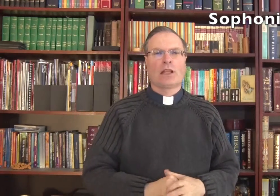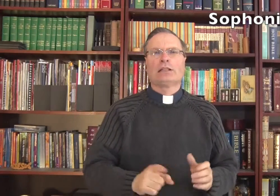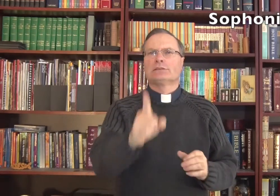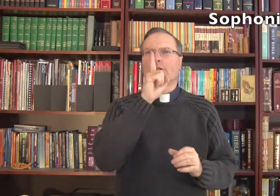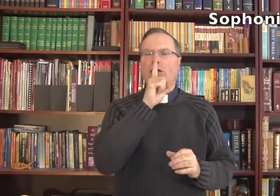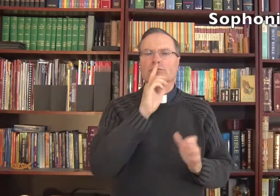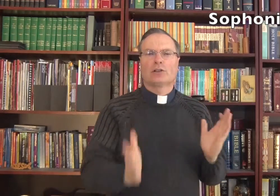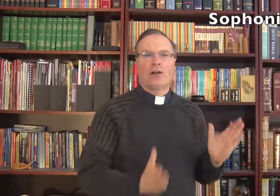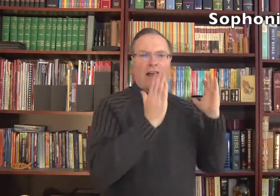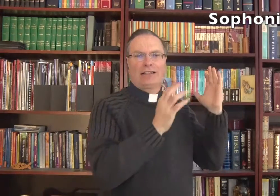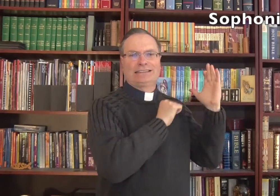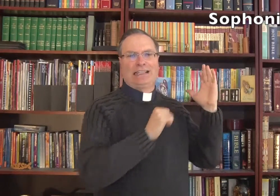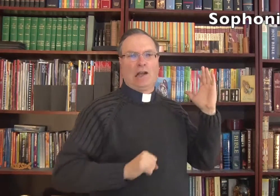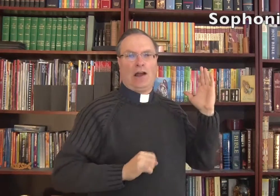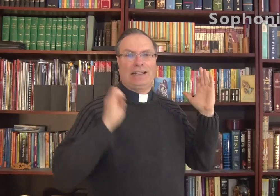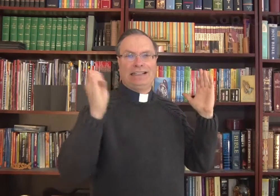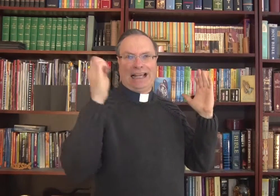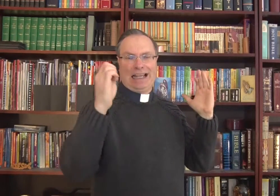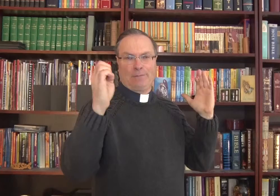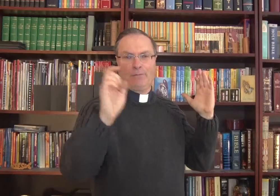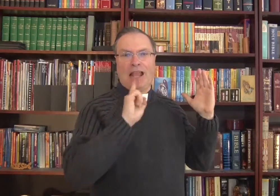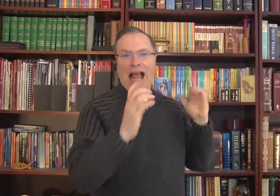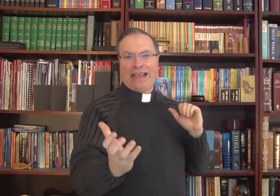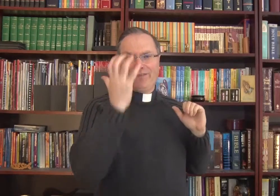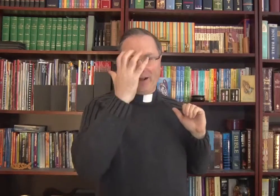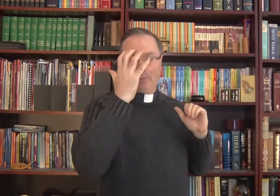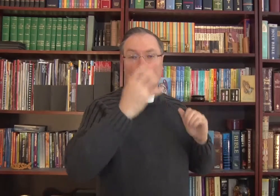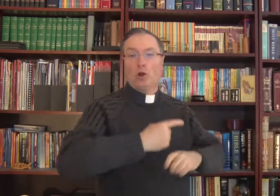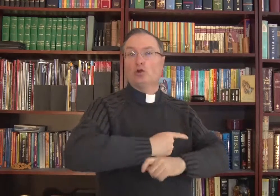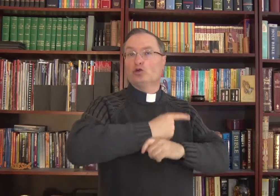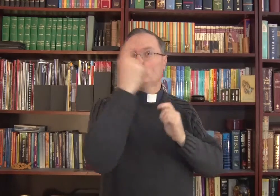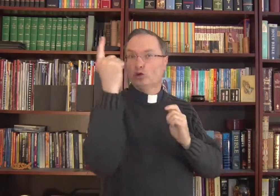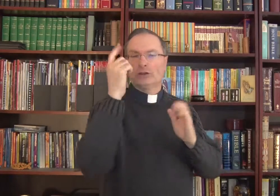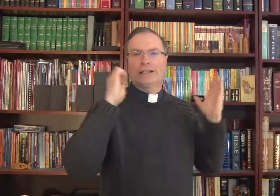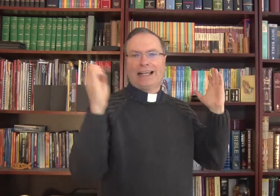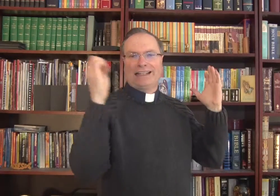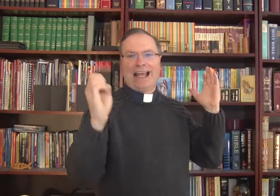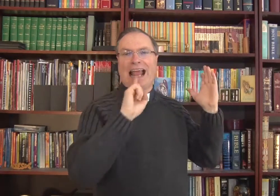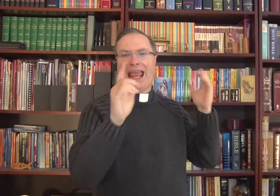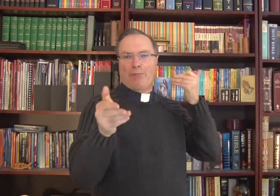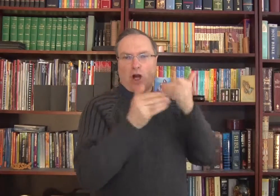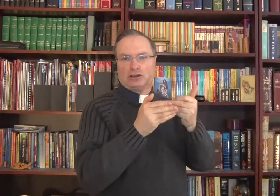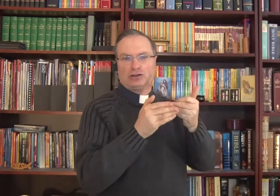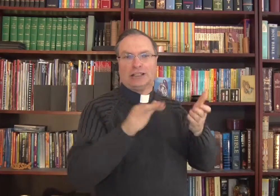«Silence devant le Seigneur, l'Éternel! En effet, le jour de l'Éternel est proche,